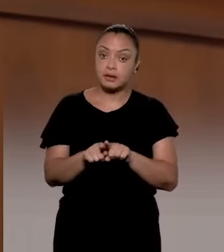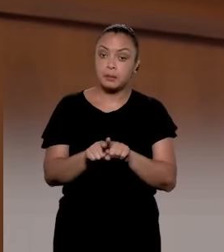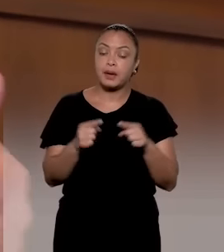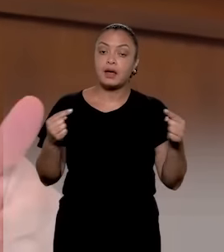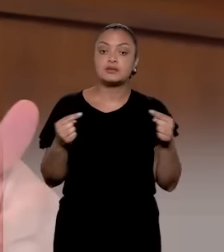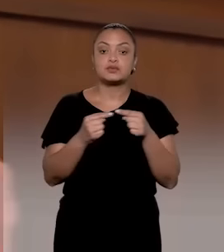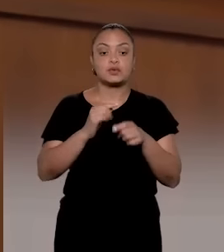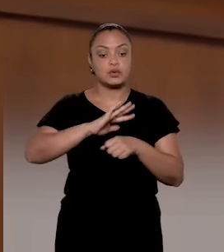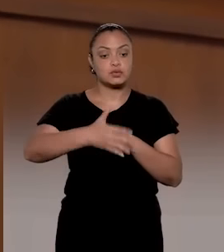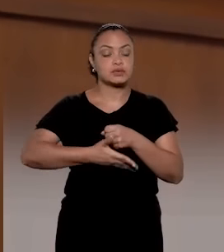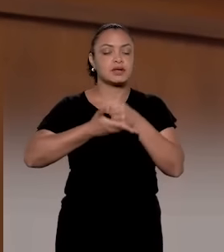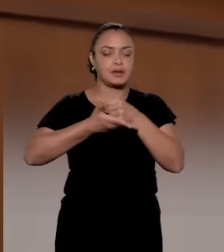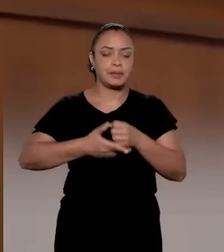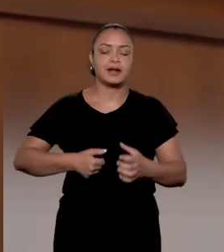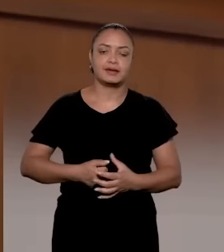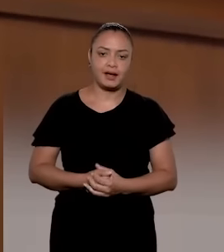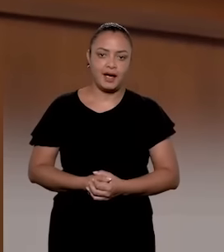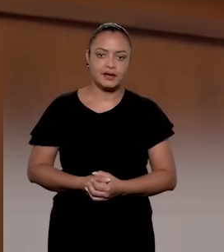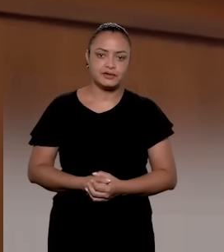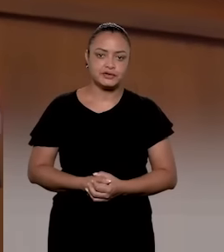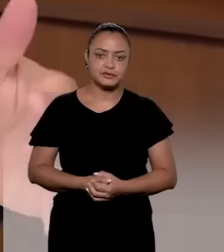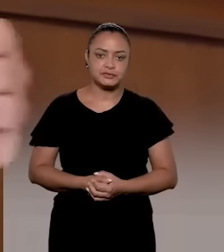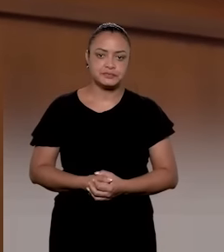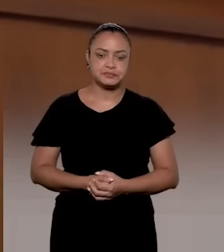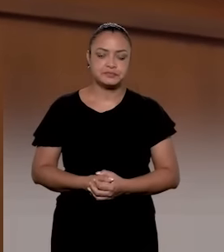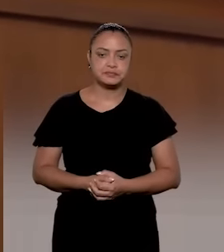porque isso está muito associado também à sustentabilidade.